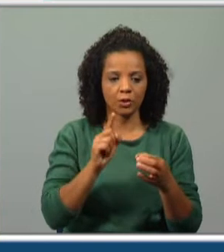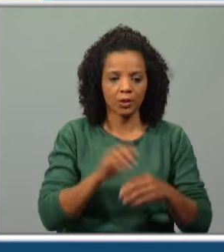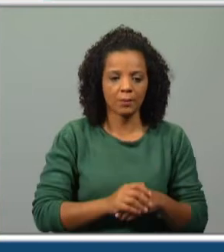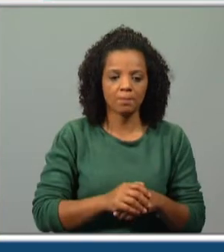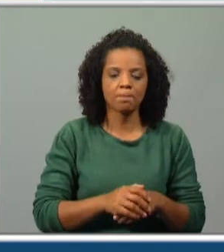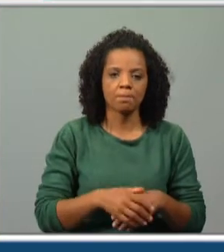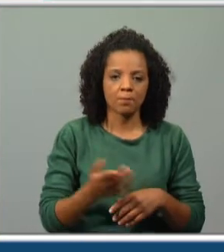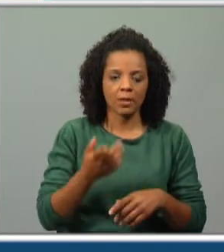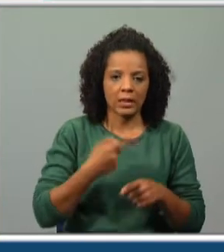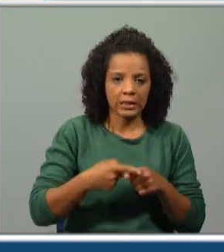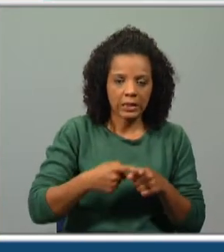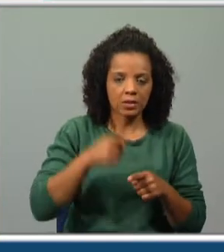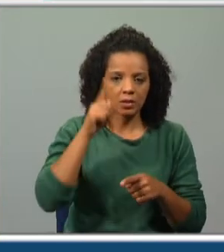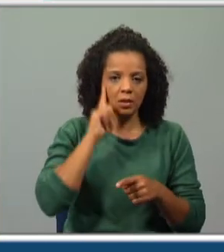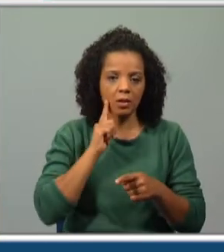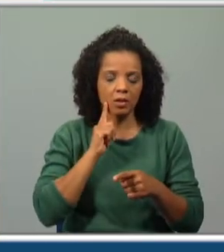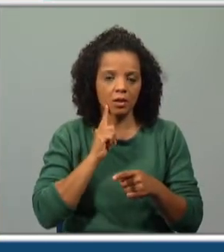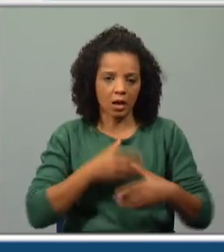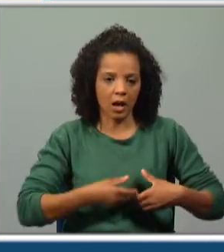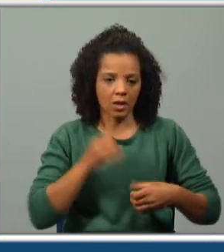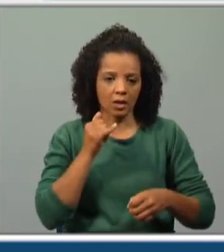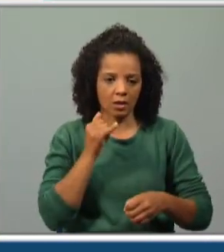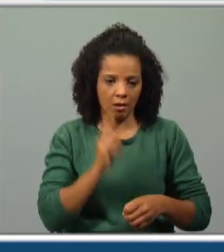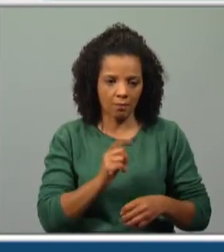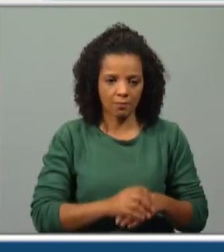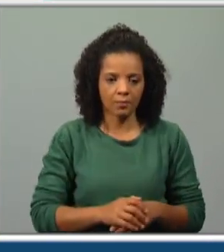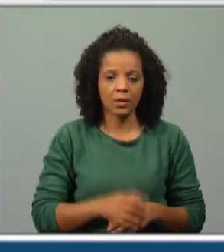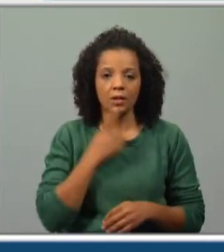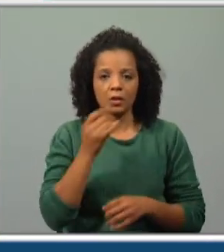motivações da águia outra questão faz o levantamento dos 老鷹的動機另一個問題提出了